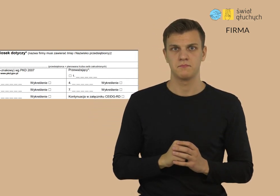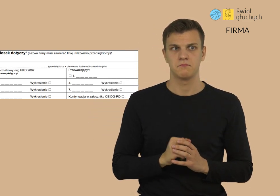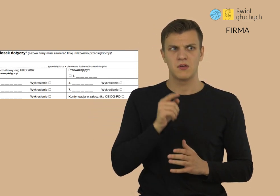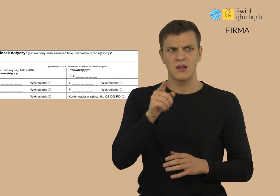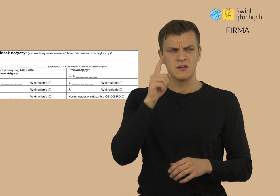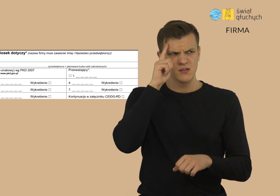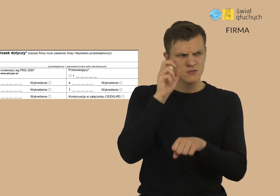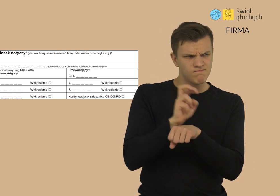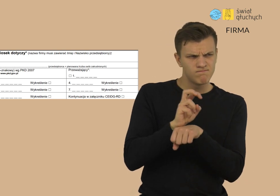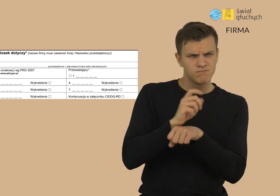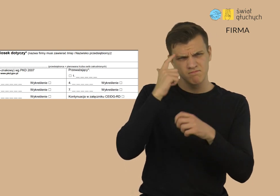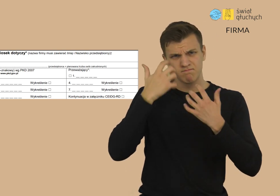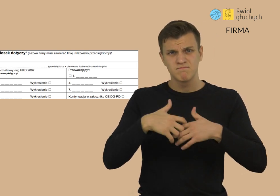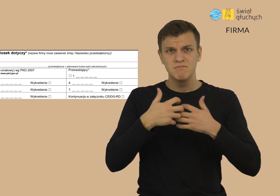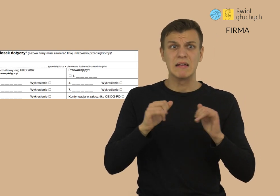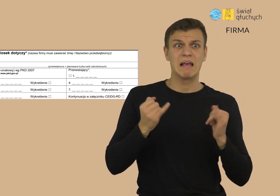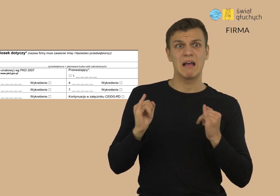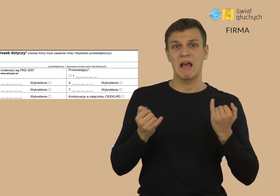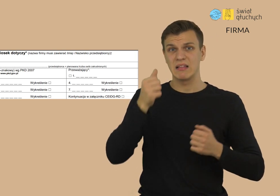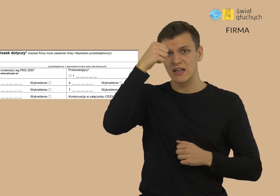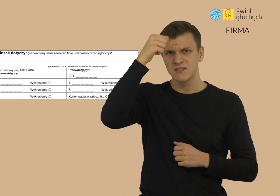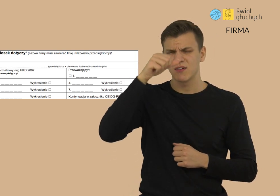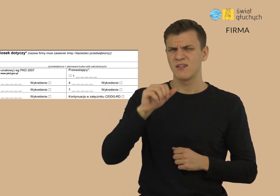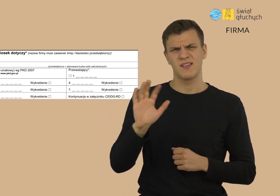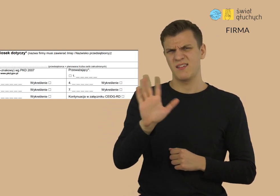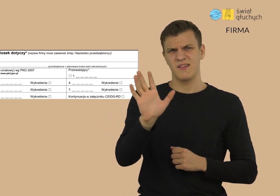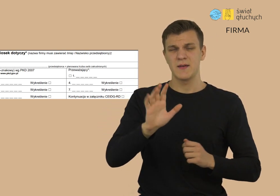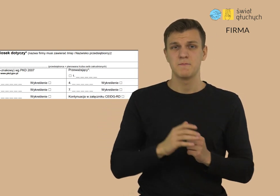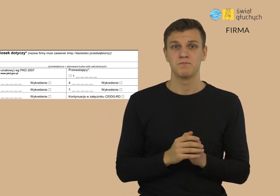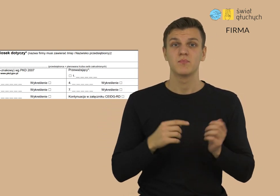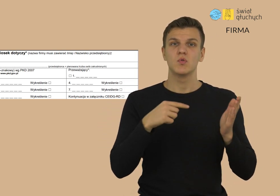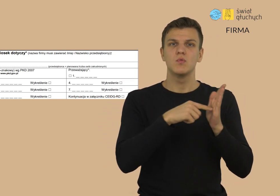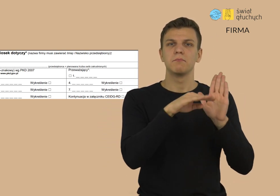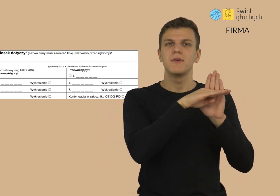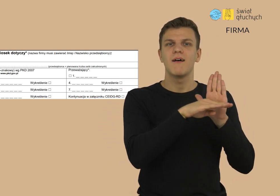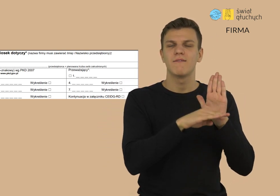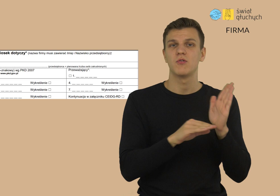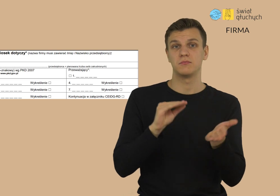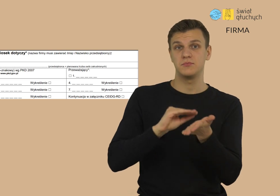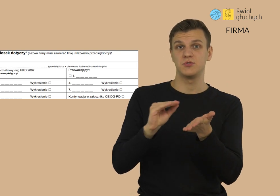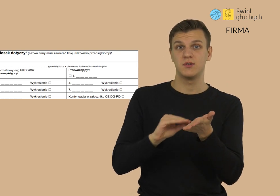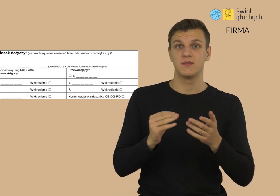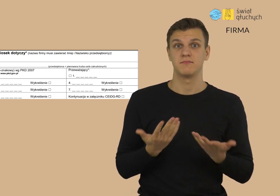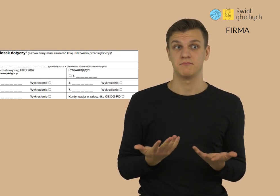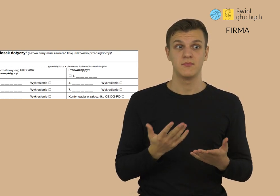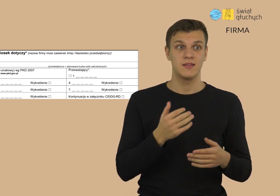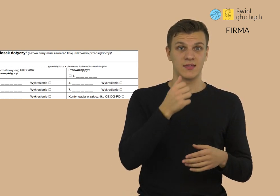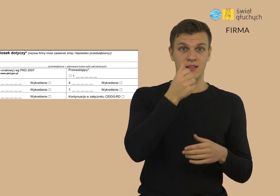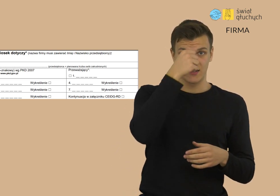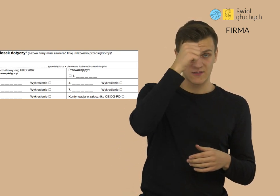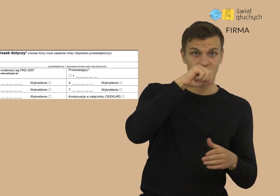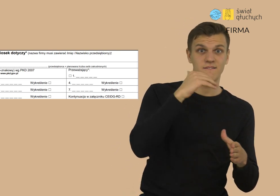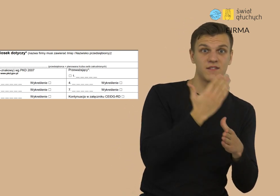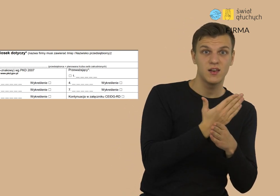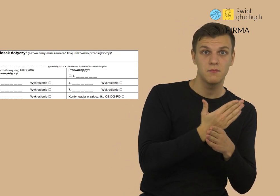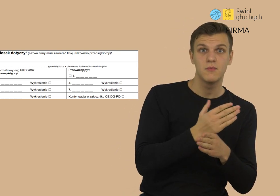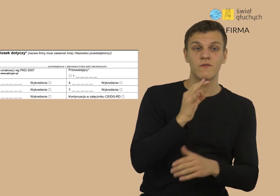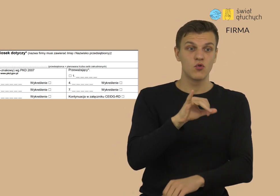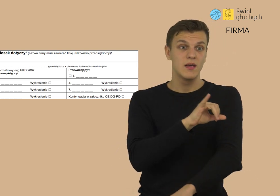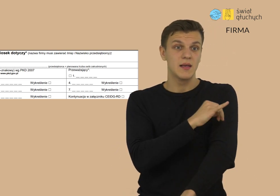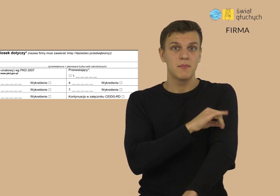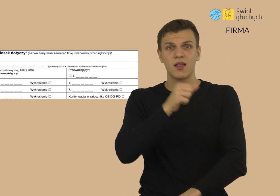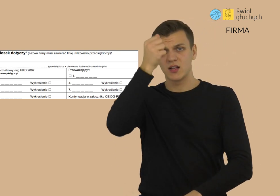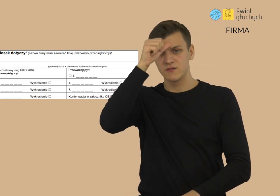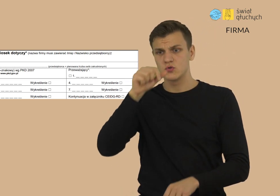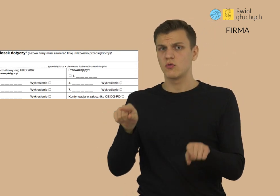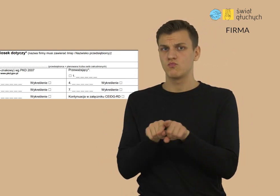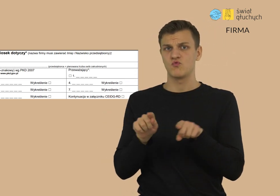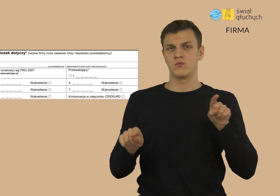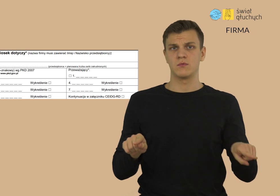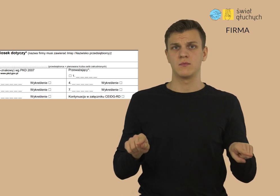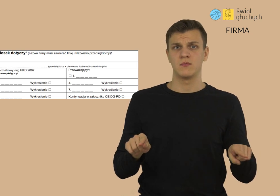Zgodnie z przepisami Kodeksu cywilnego firmą przedsiębiorcy jest jego imię i nazwisko.